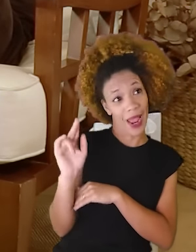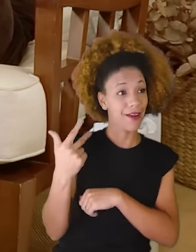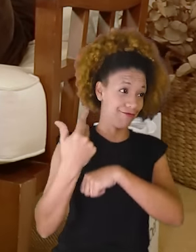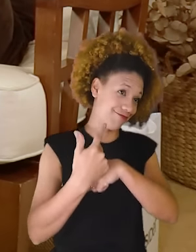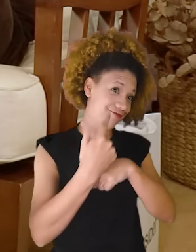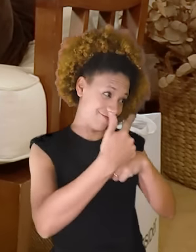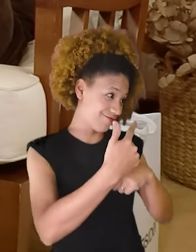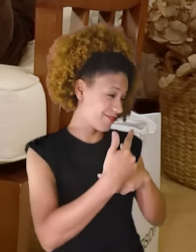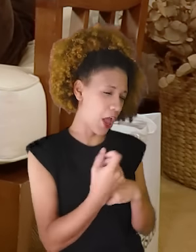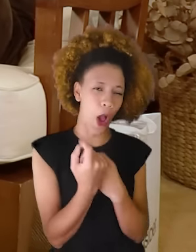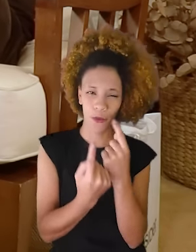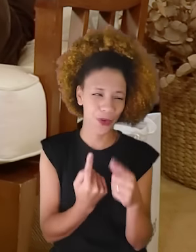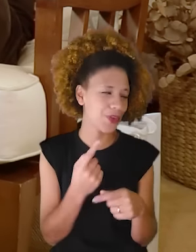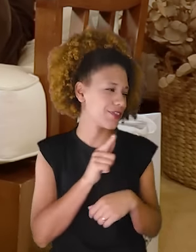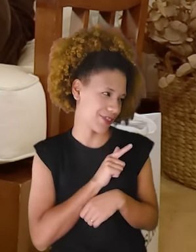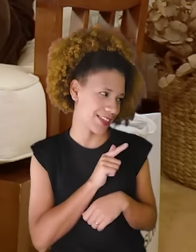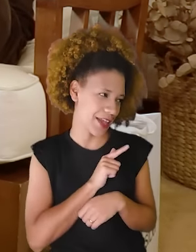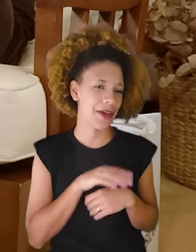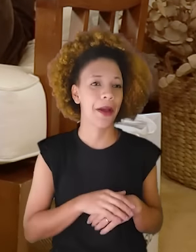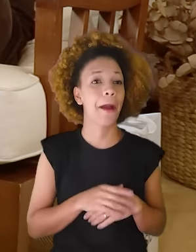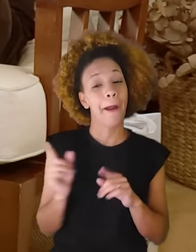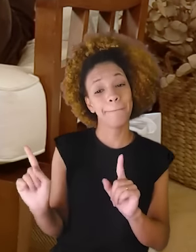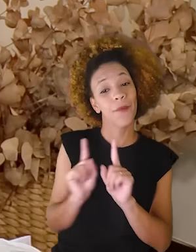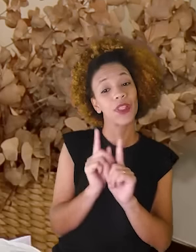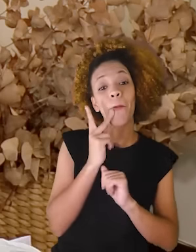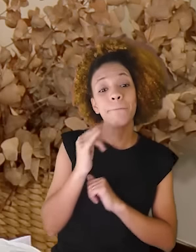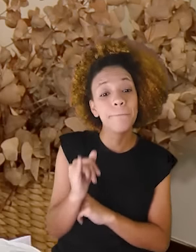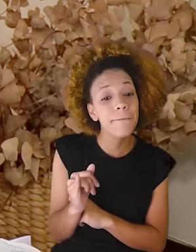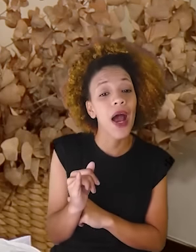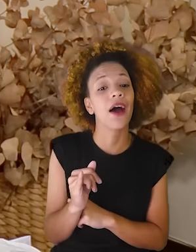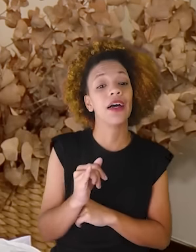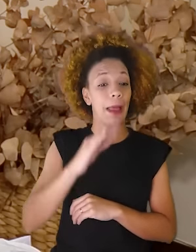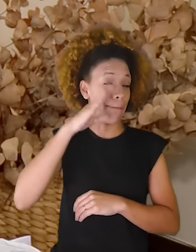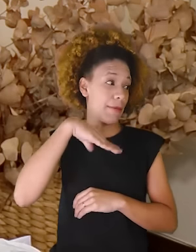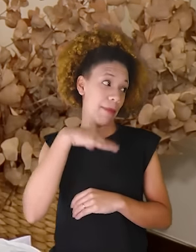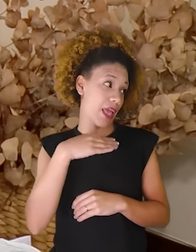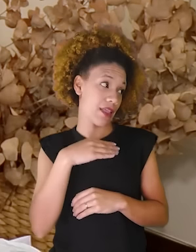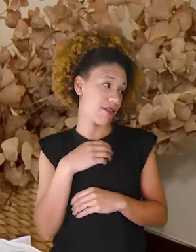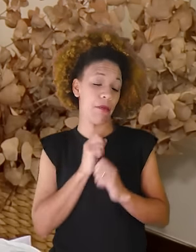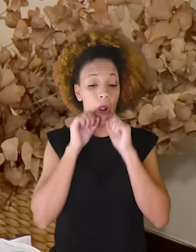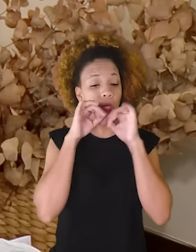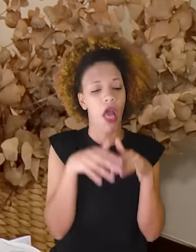vai ter vídeo alguma coisa você vai ter botei meu pai botei pimenta na bebida seu pai vai vomitar o